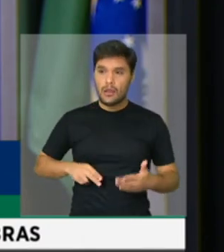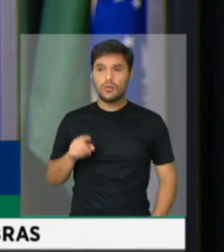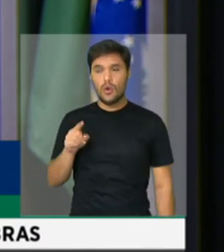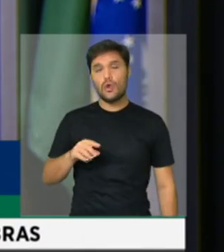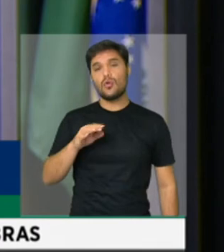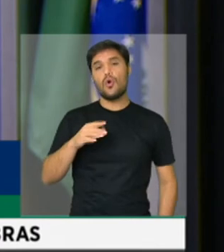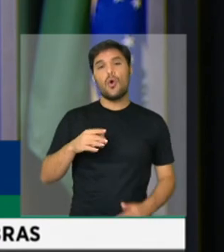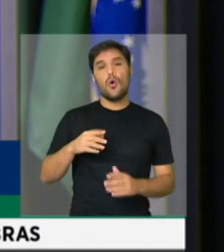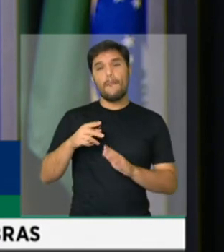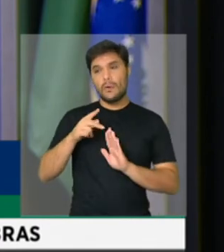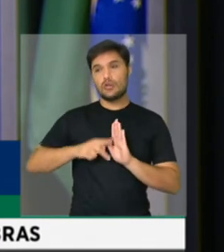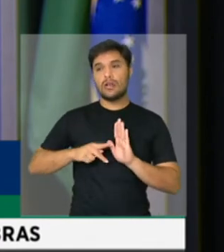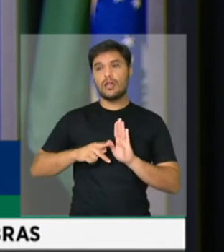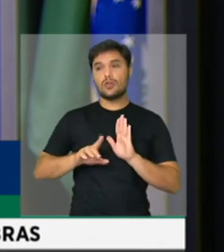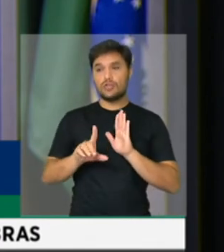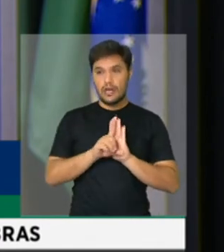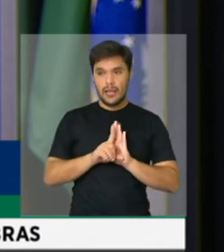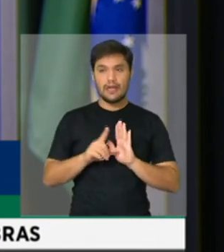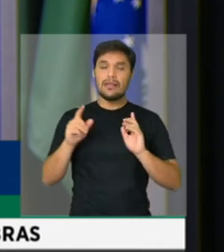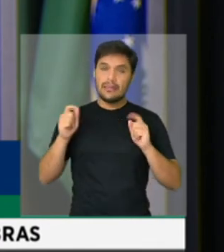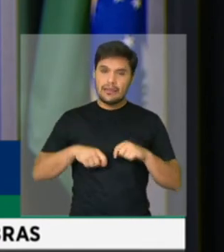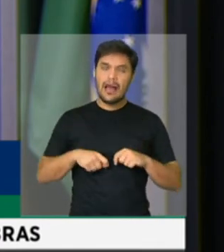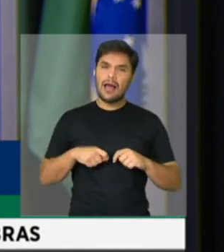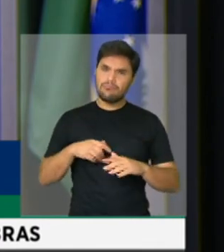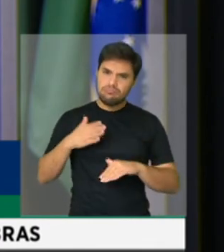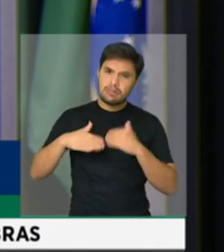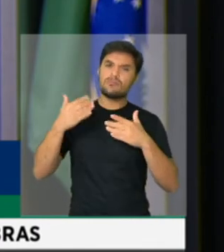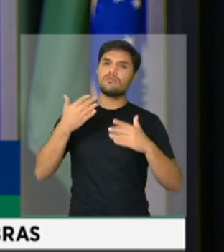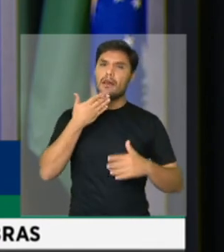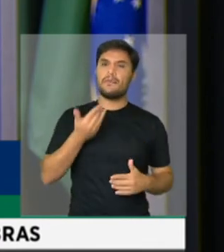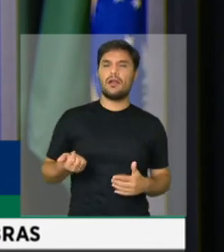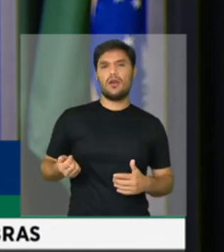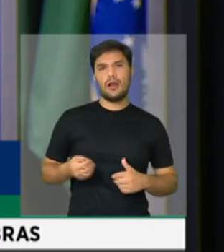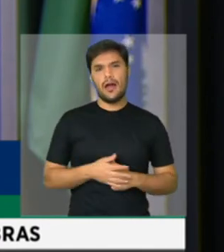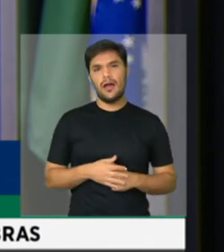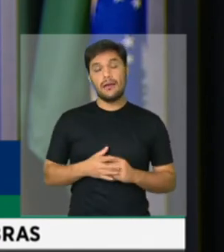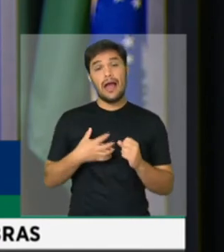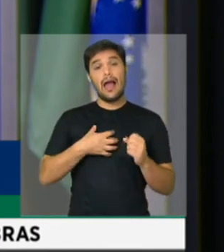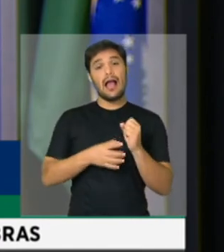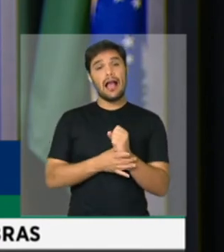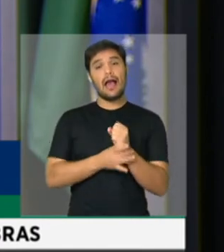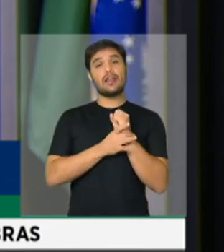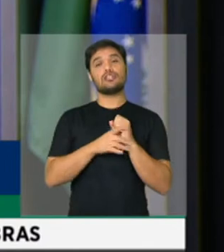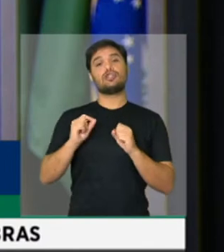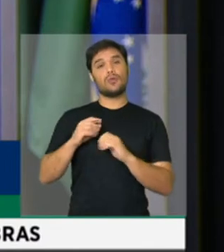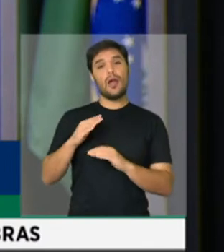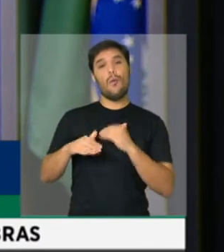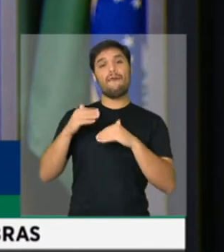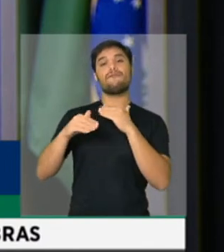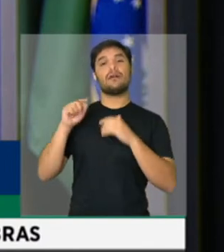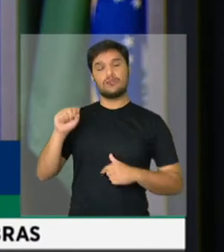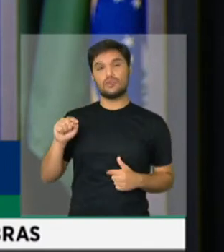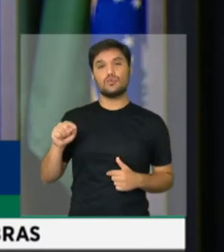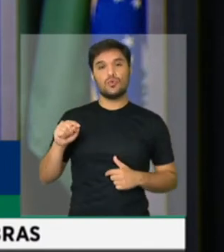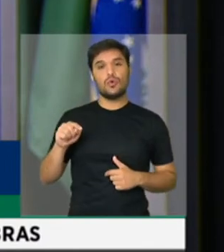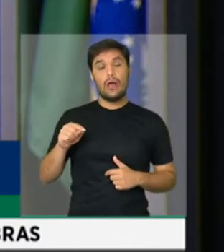VOCÊ ESTÁ EM LONDRES DOS ANOS 30 E DOS ANOS 40 ISSO NÓS NÃO QUEREMOS. NÓS QUEREMOS AVANÇAR. ENTÃO LICITO... AO RELATOR DO ORÇ